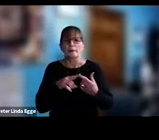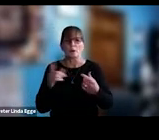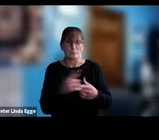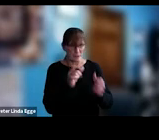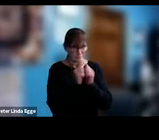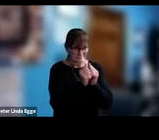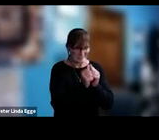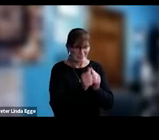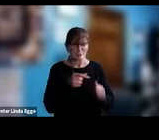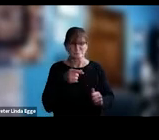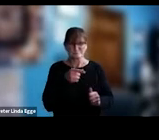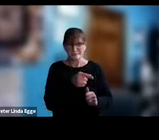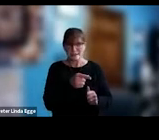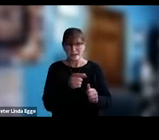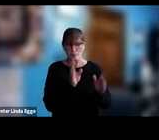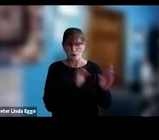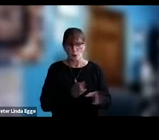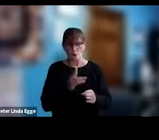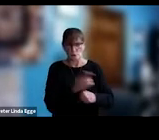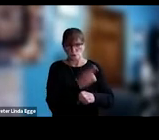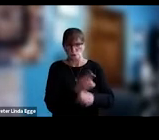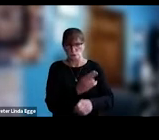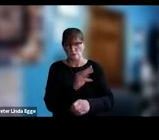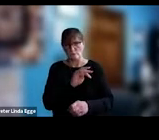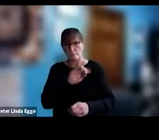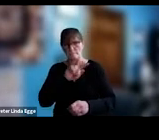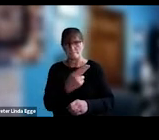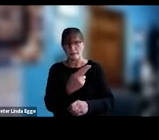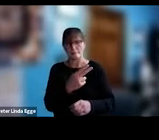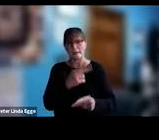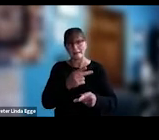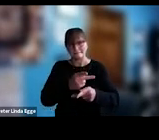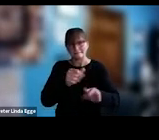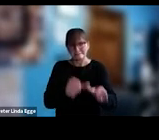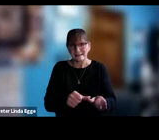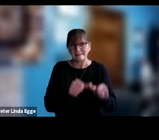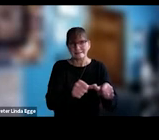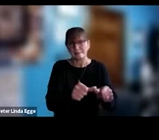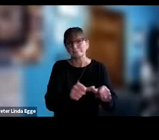él organizaba su consumo y la hacía consumir, lo que creo que vemos muy a menudo